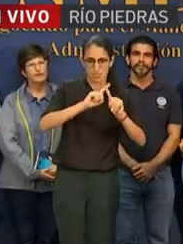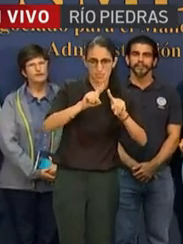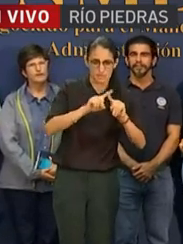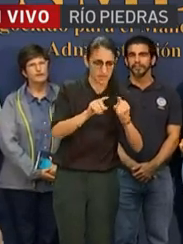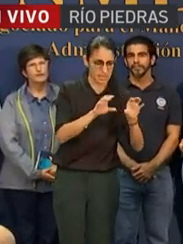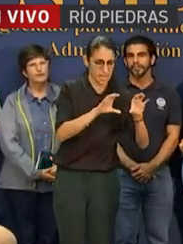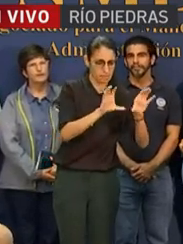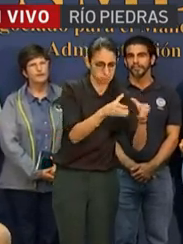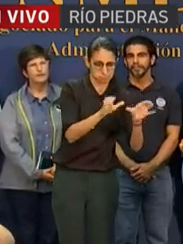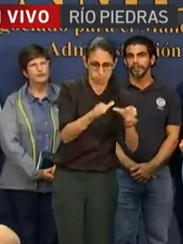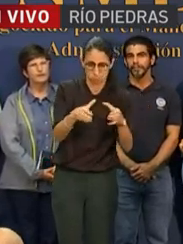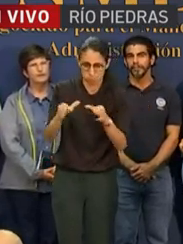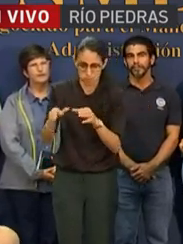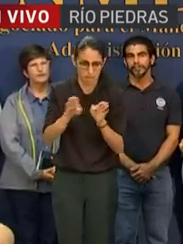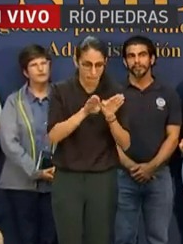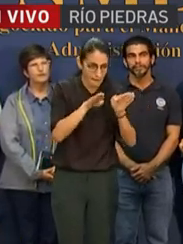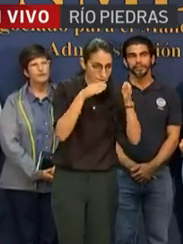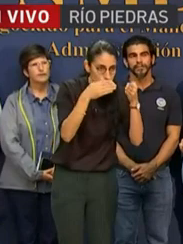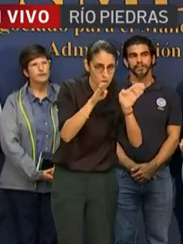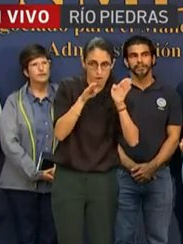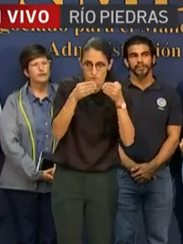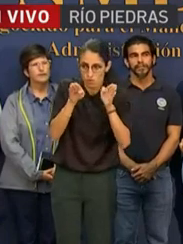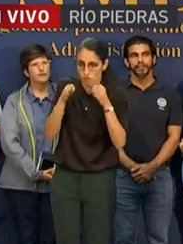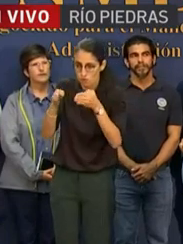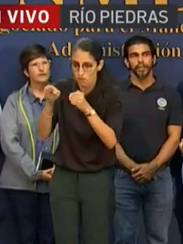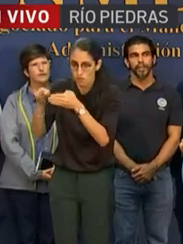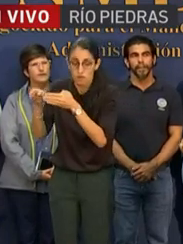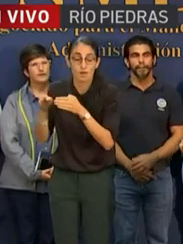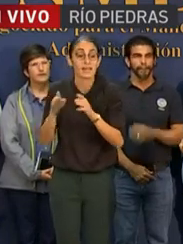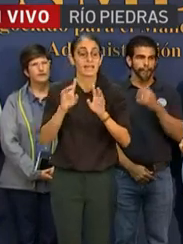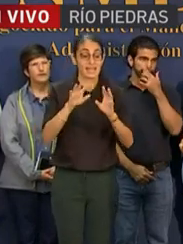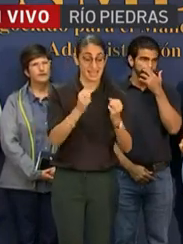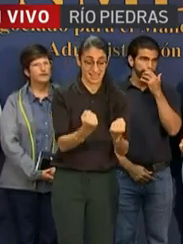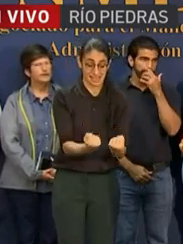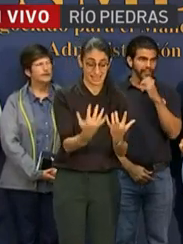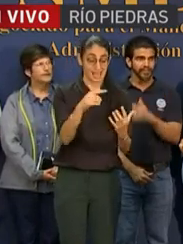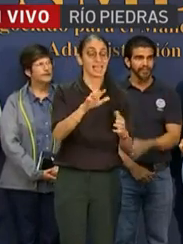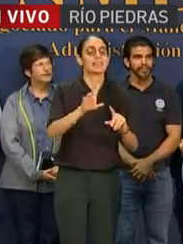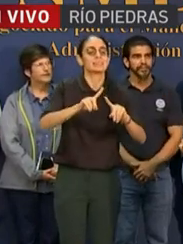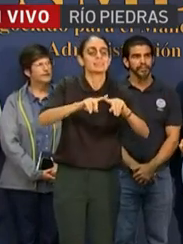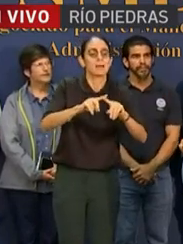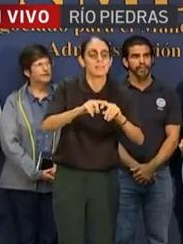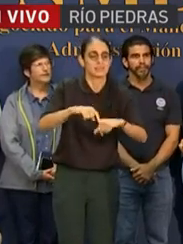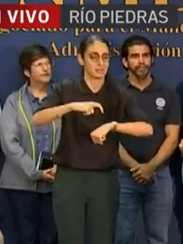HACE ÚNICAMENTE EL INE COMO